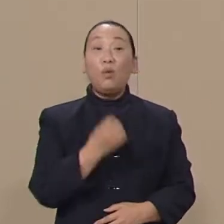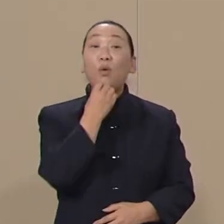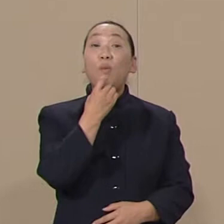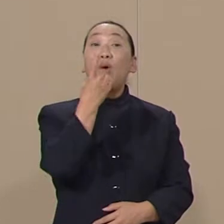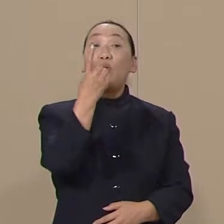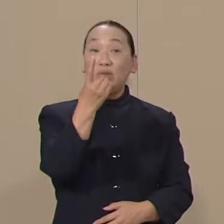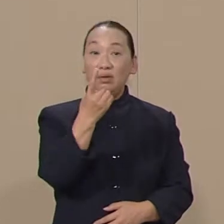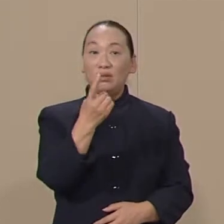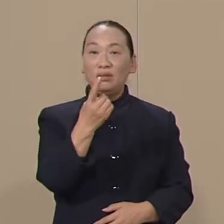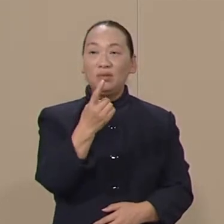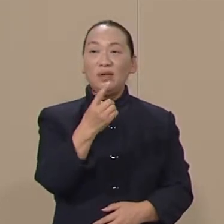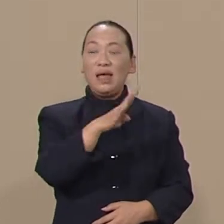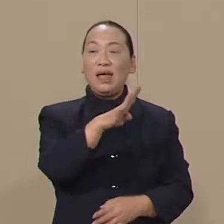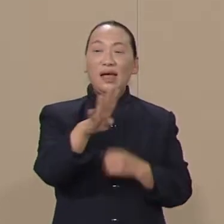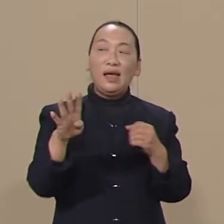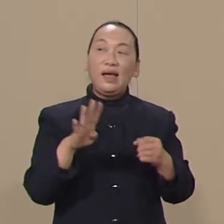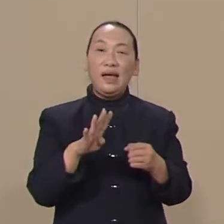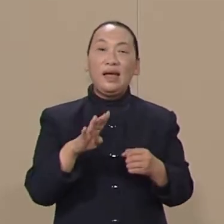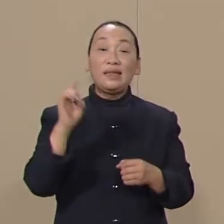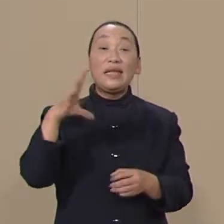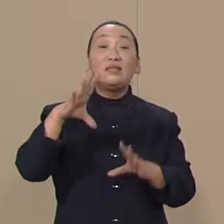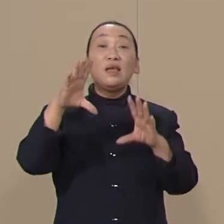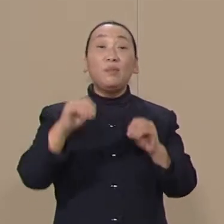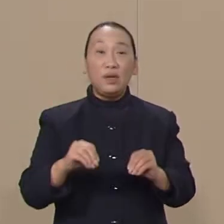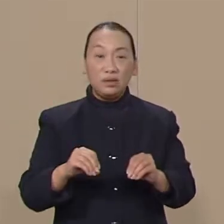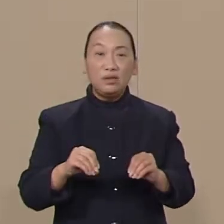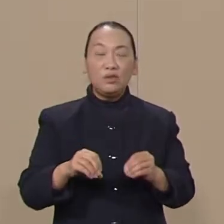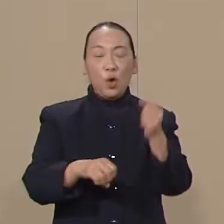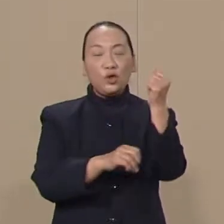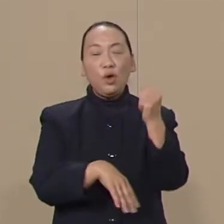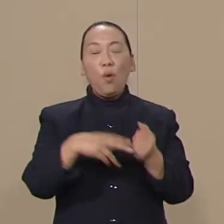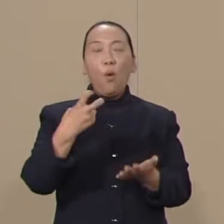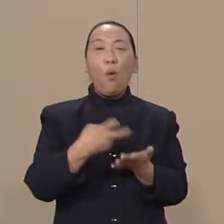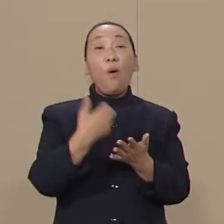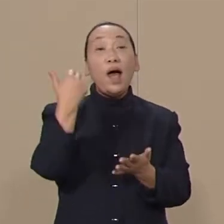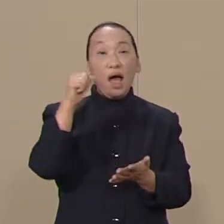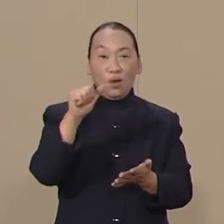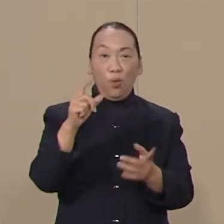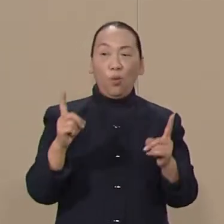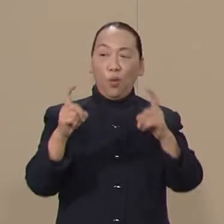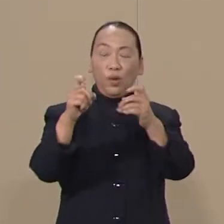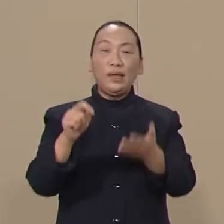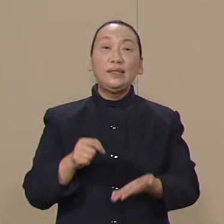脱原発基本法案を 国会に提出をいたしました 原発動かさない